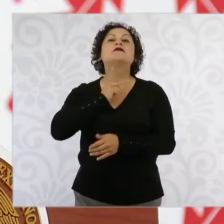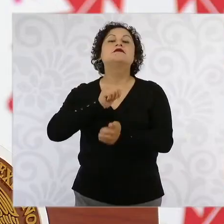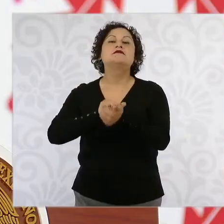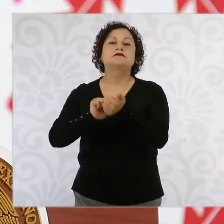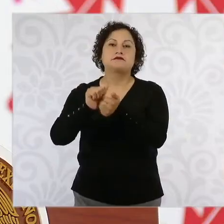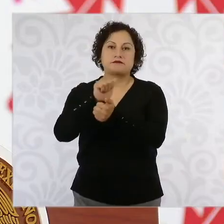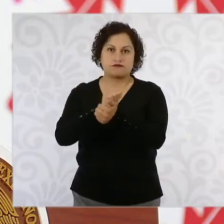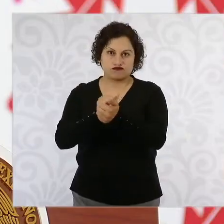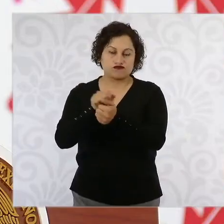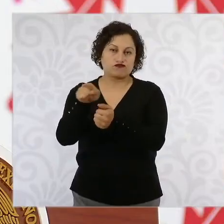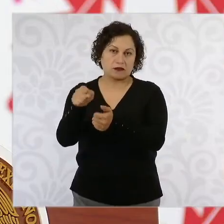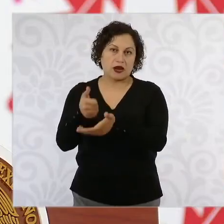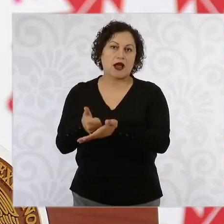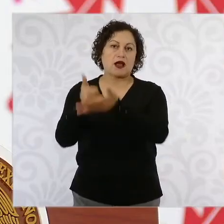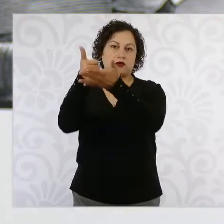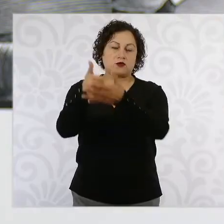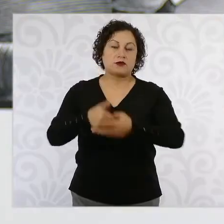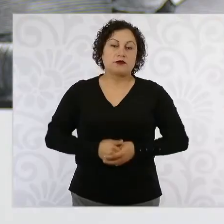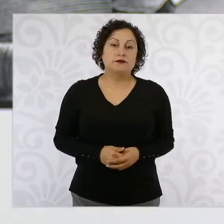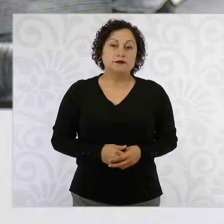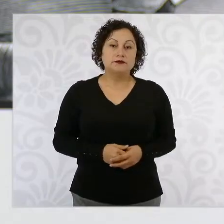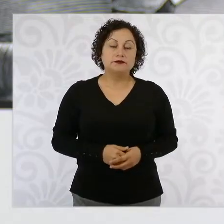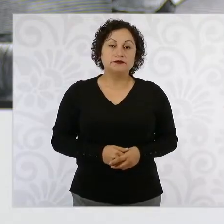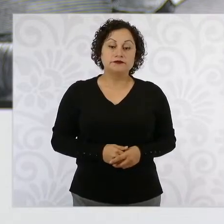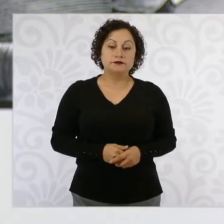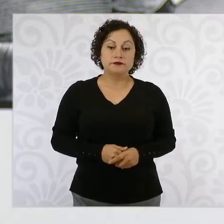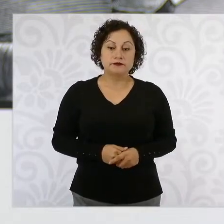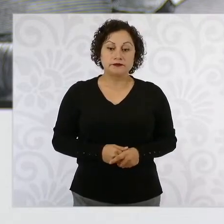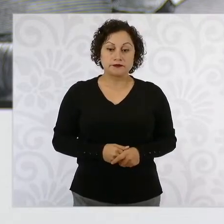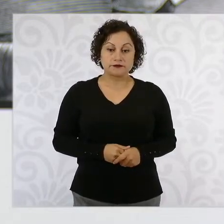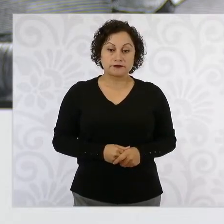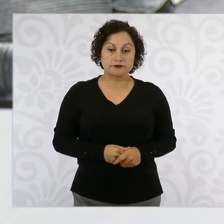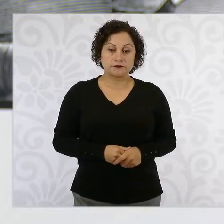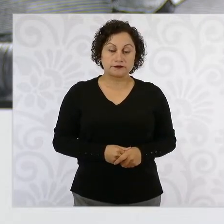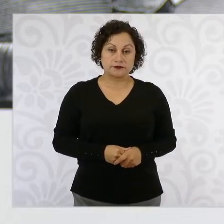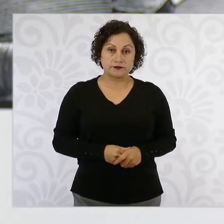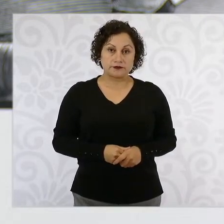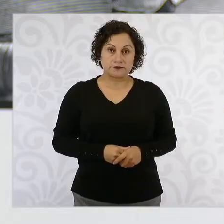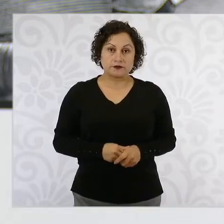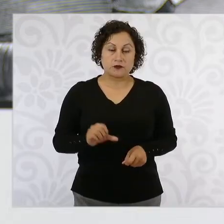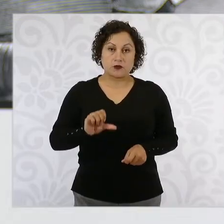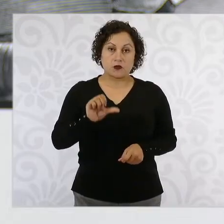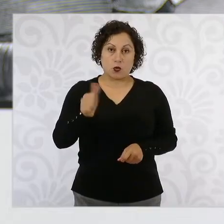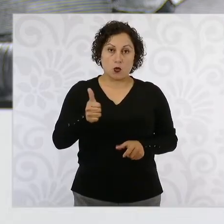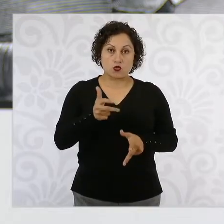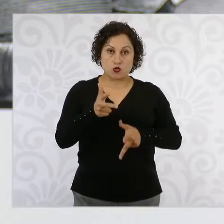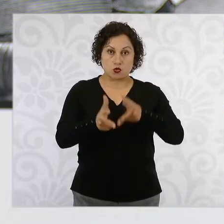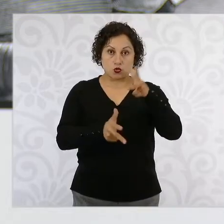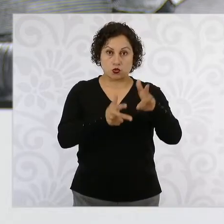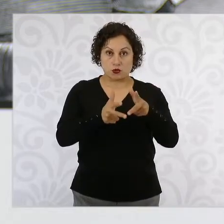refinería están los trenes al norte el tren